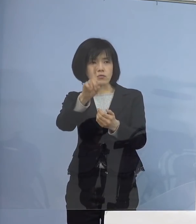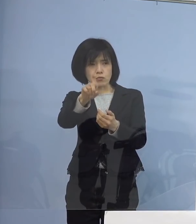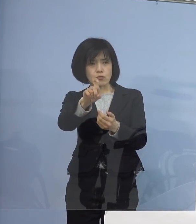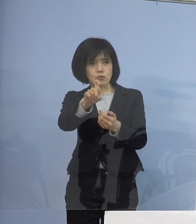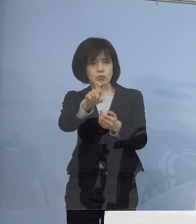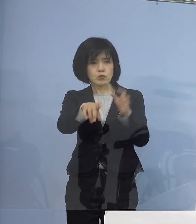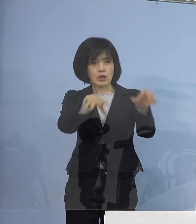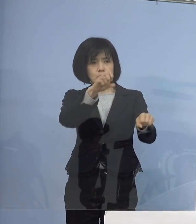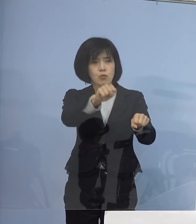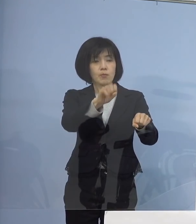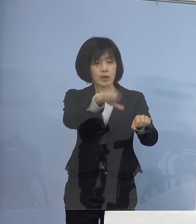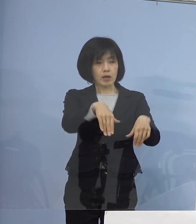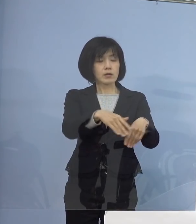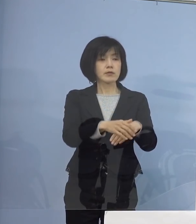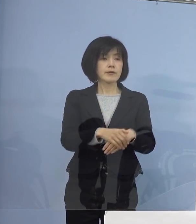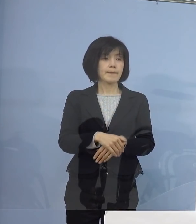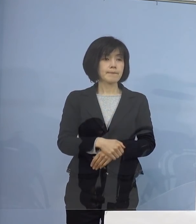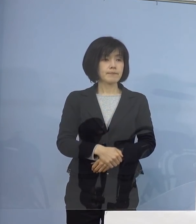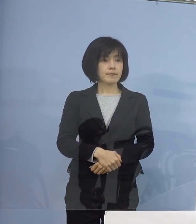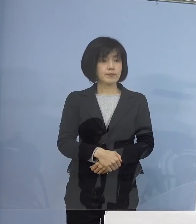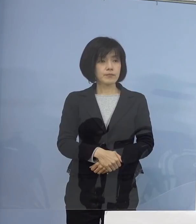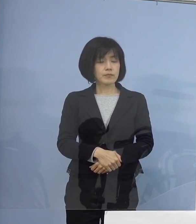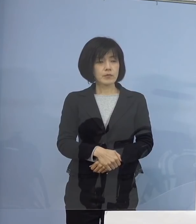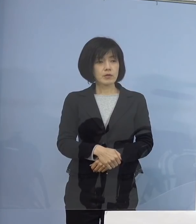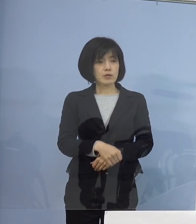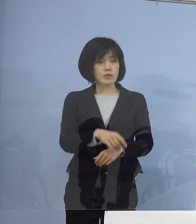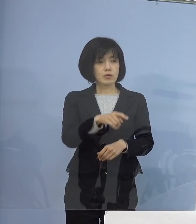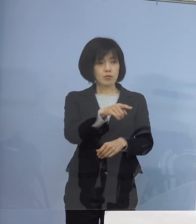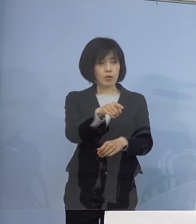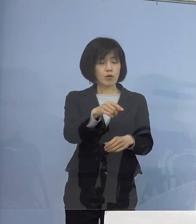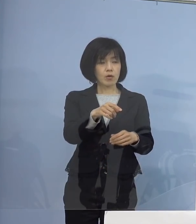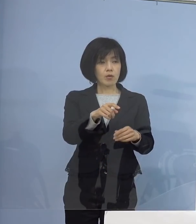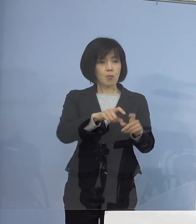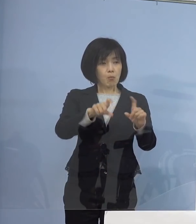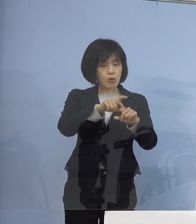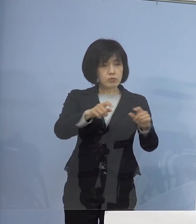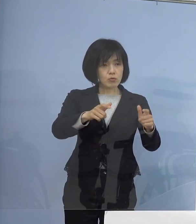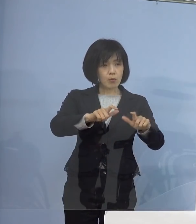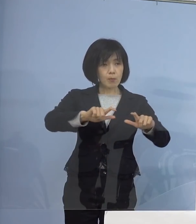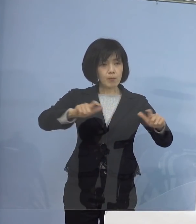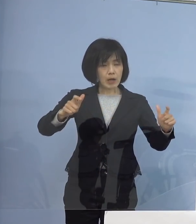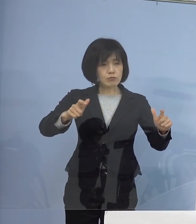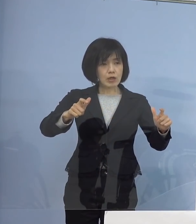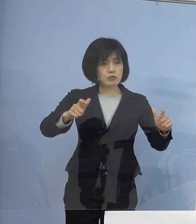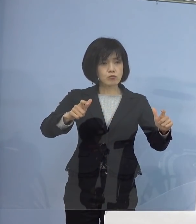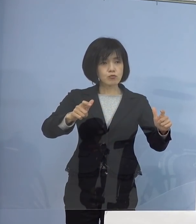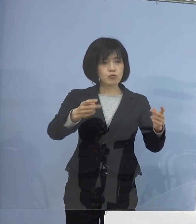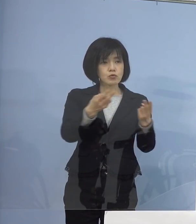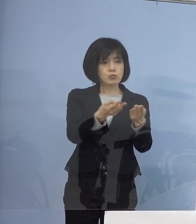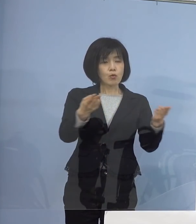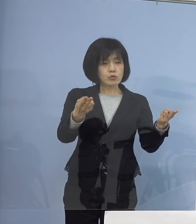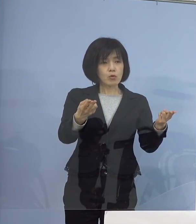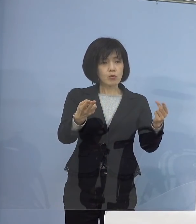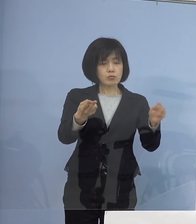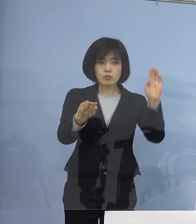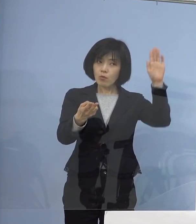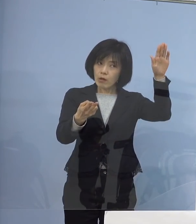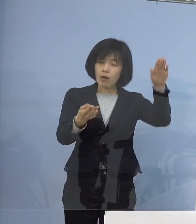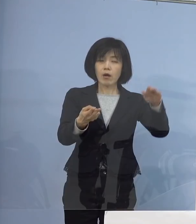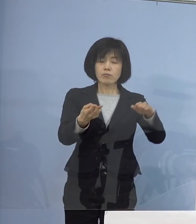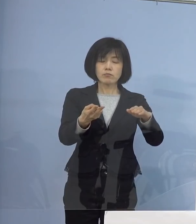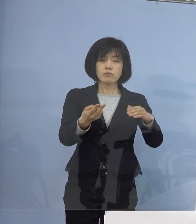さらにもちろん今おっしゃるように これを拡大していく病床をですね、この必要があります